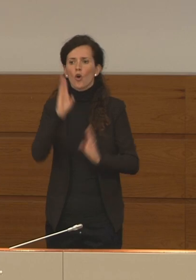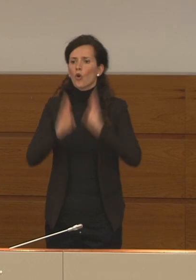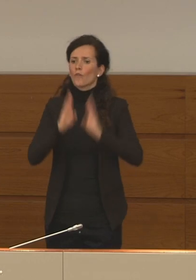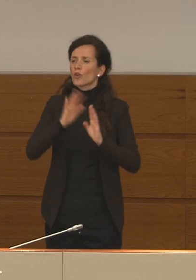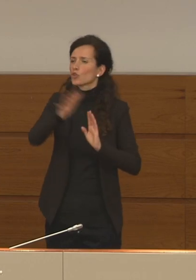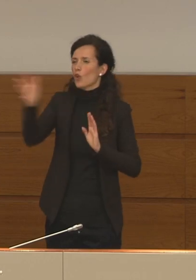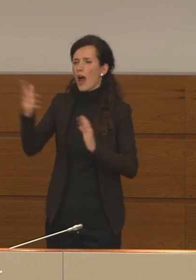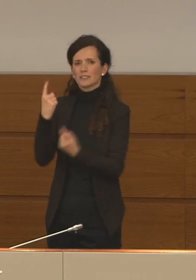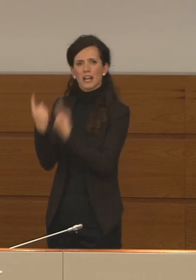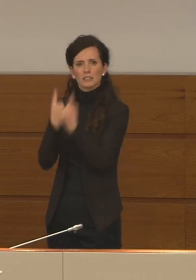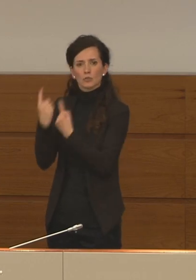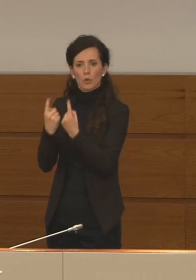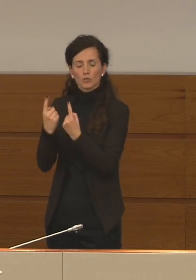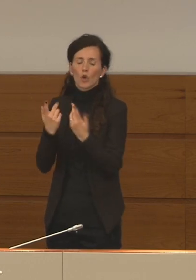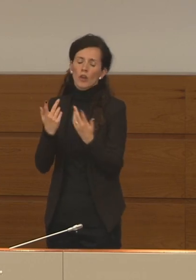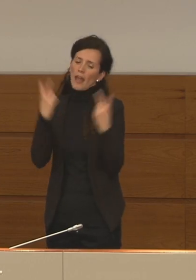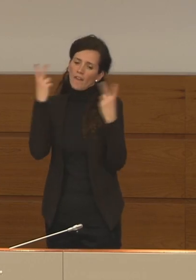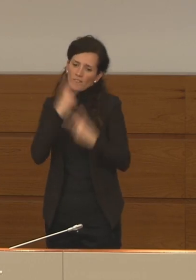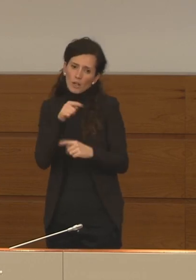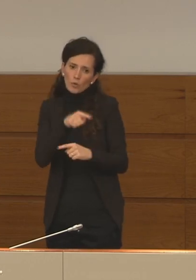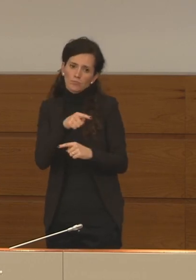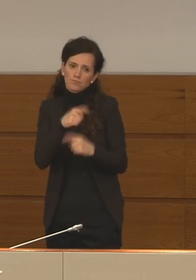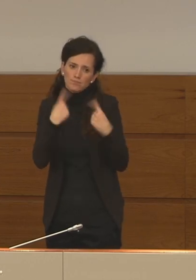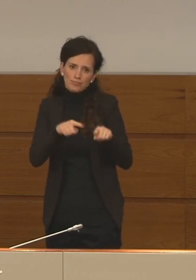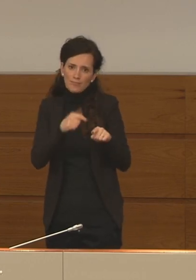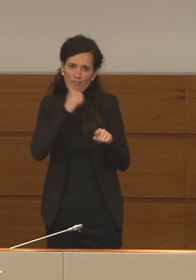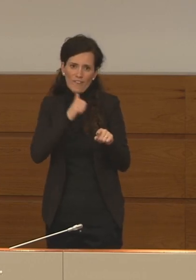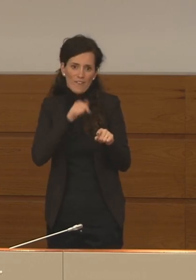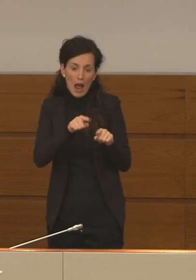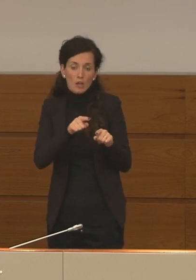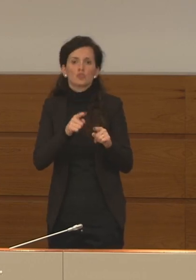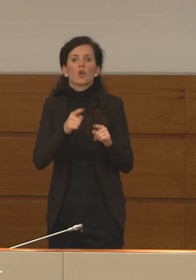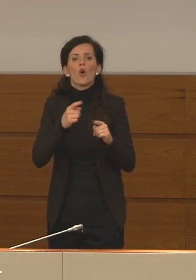viene un po' falsato quindi stiamo lavorando per renderlo più evidente come